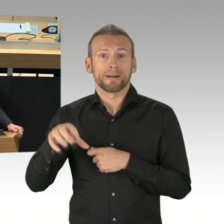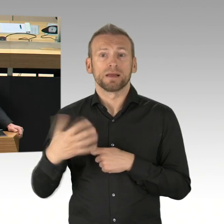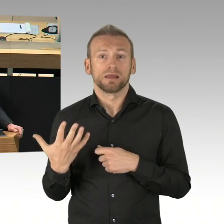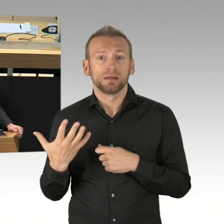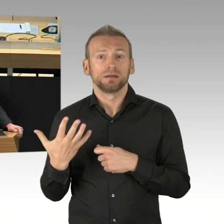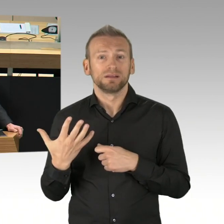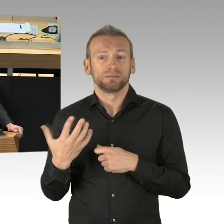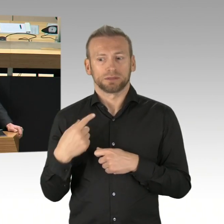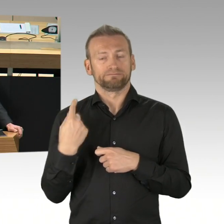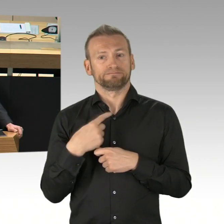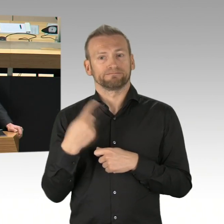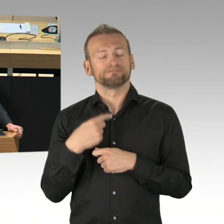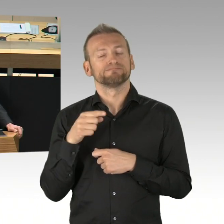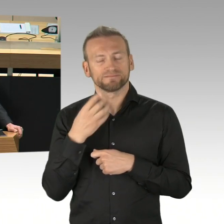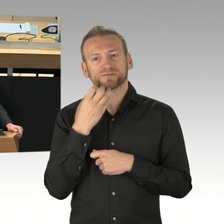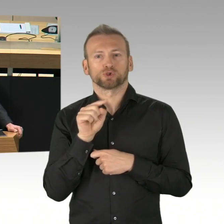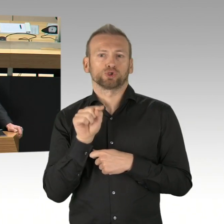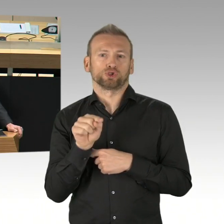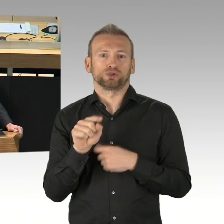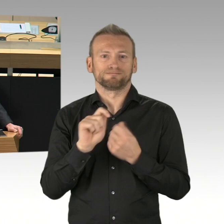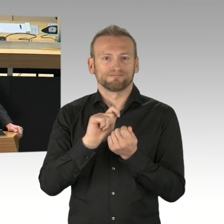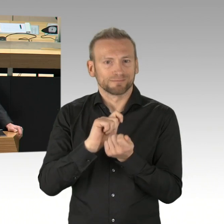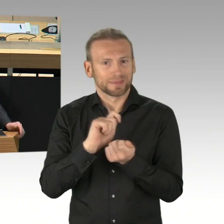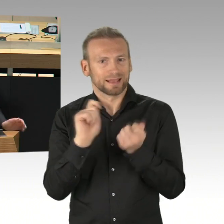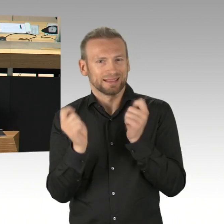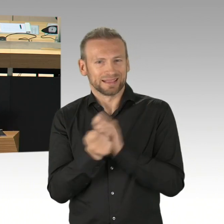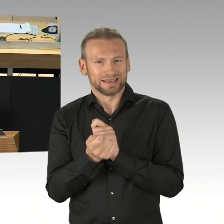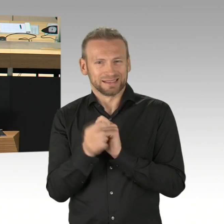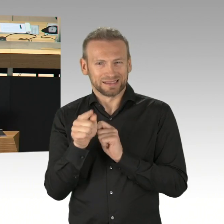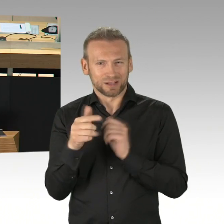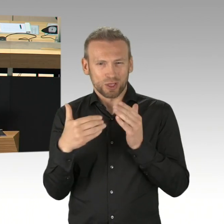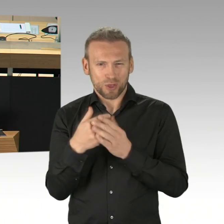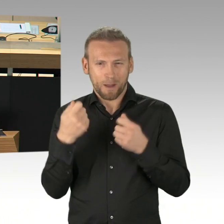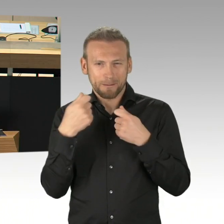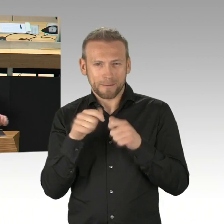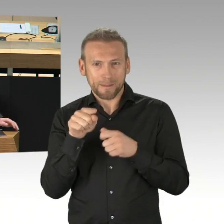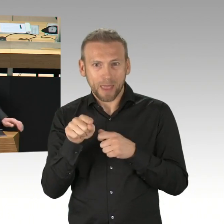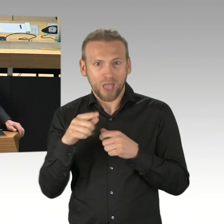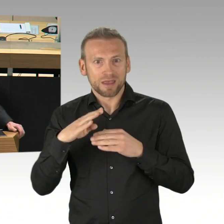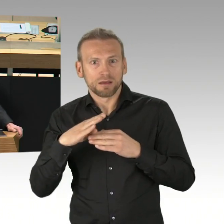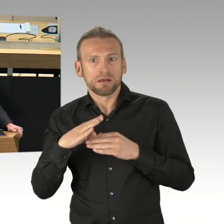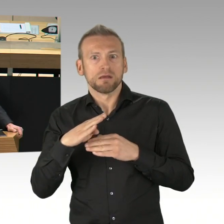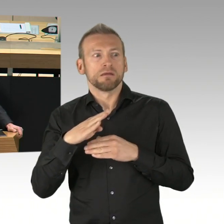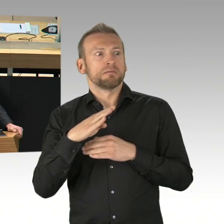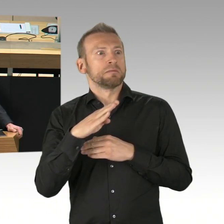das wollen wir beenden, meine Damen und Herren. Und das ist das Geschäftsmodell, das wir wollen und deshalb sagen wir,